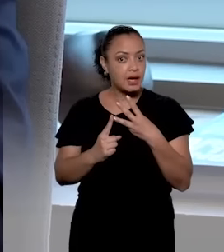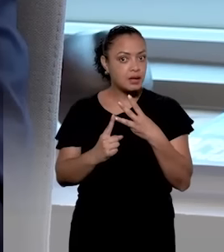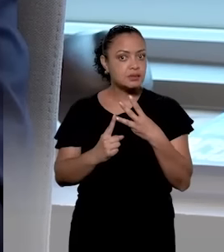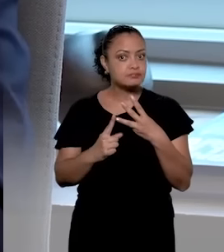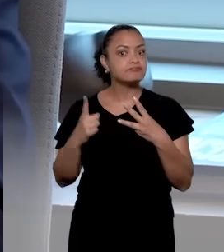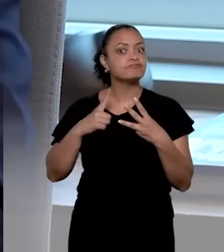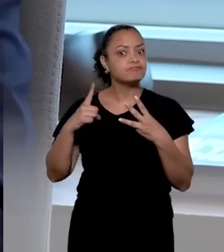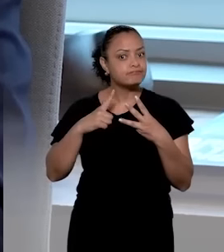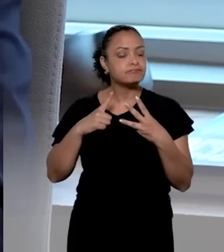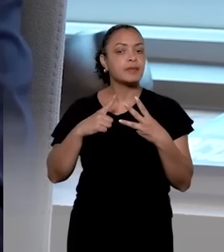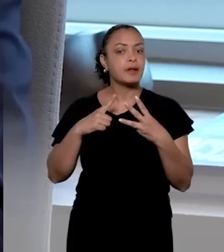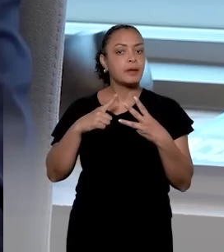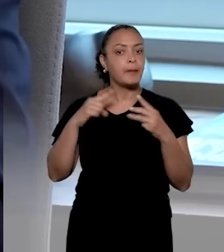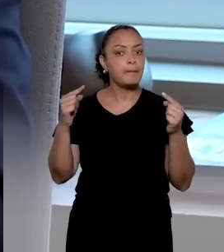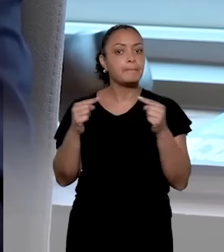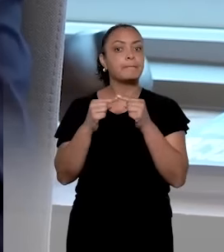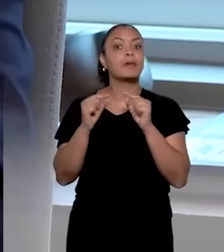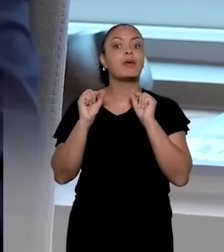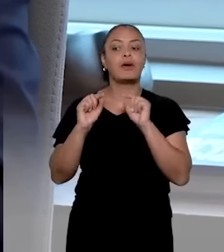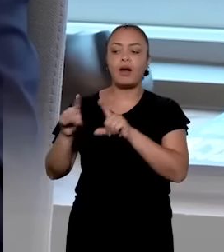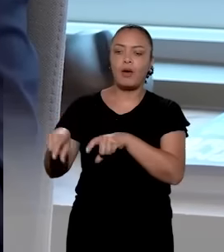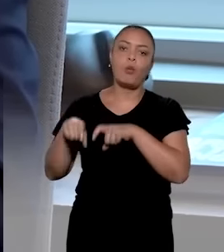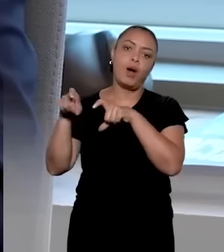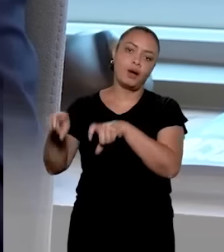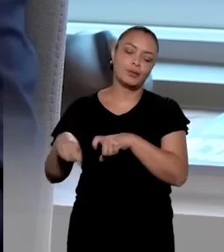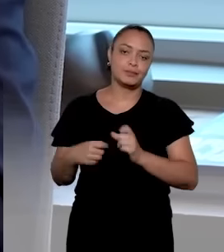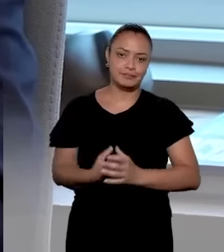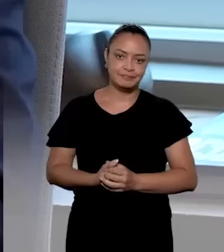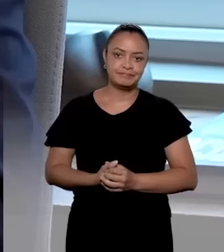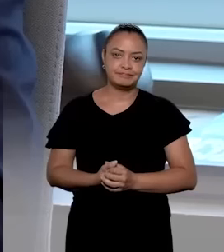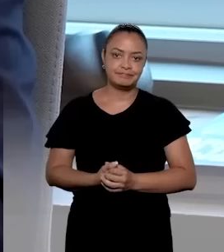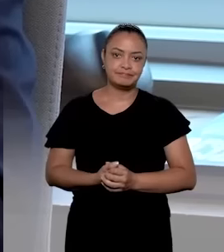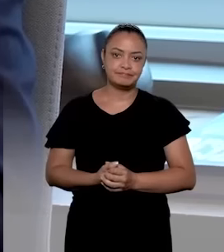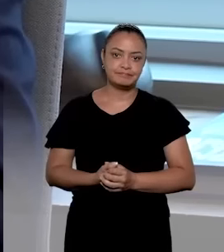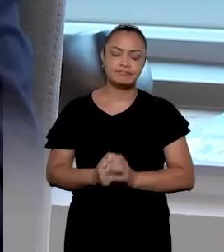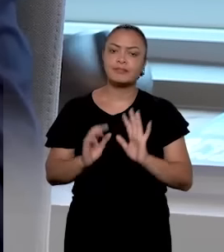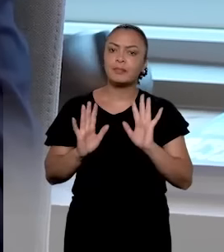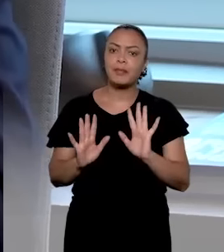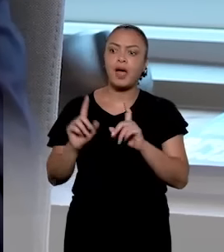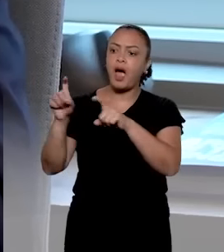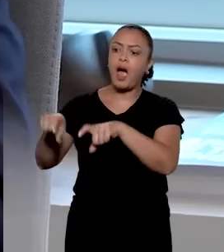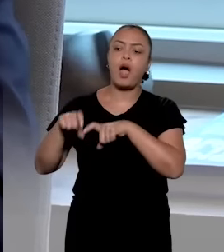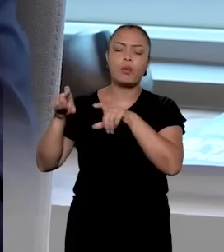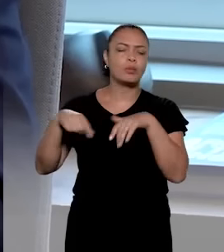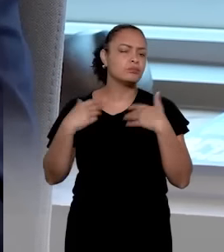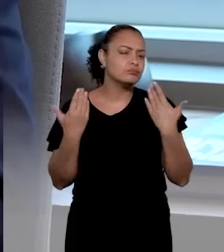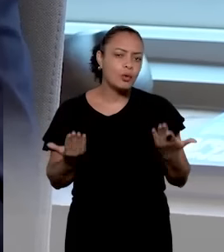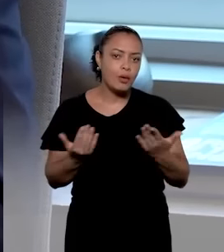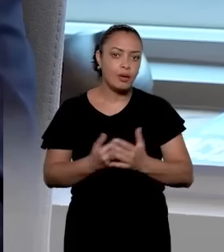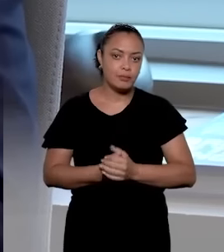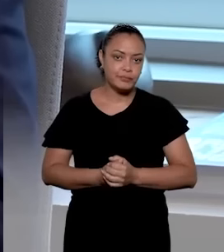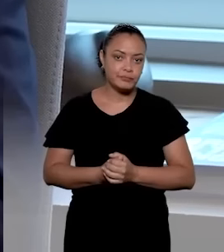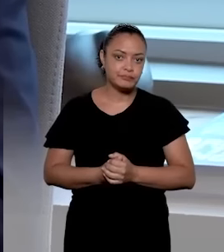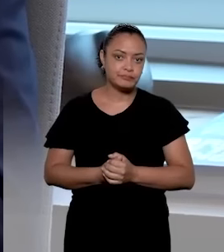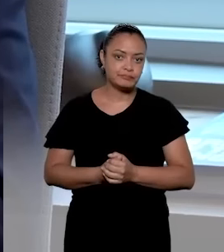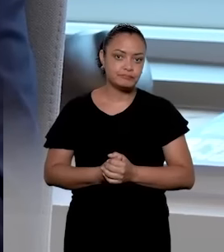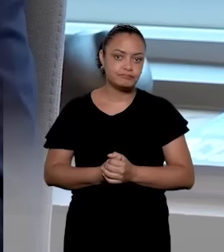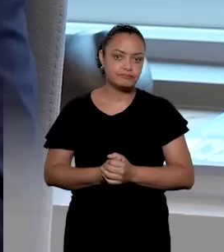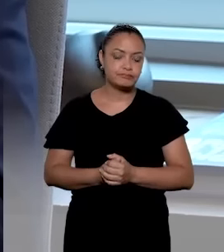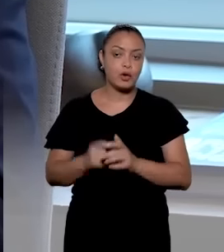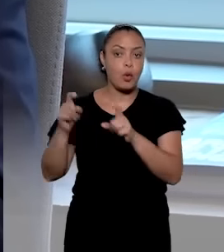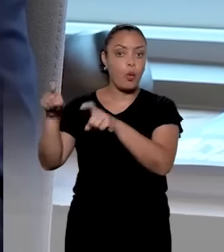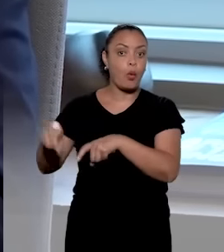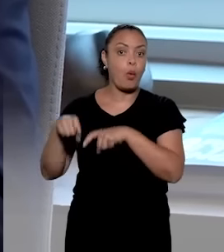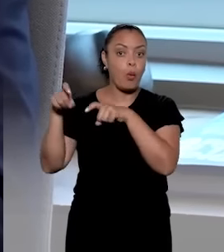passam forçosamente pelo agro, atividade rural. Mas qual agro? O agro tropical do planeta,